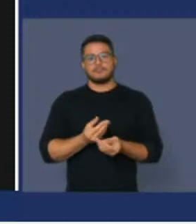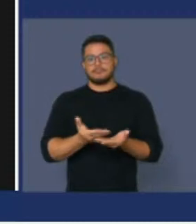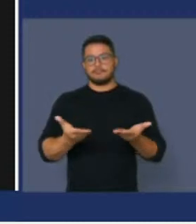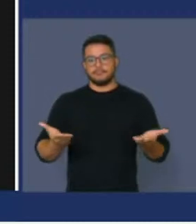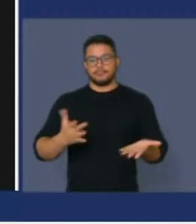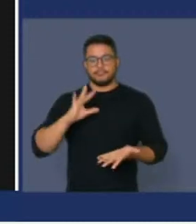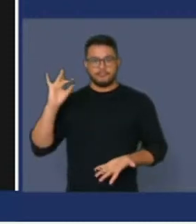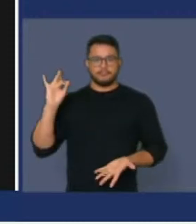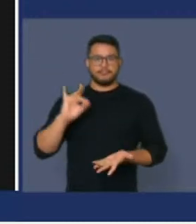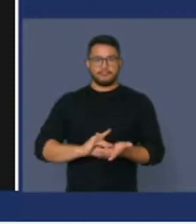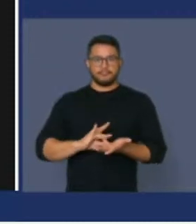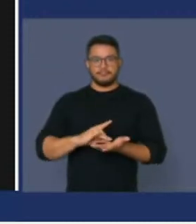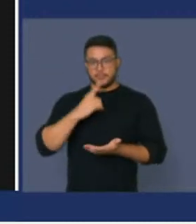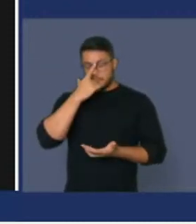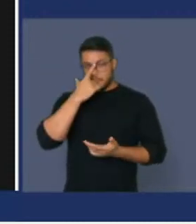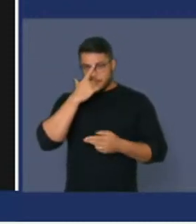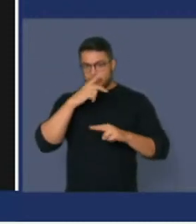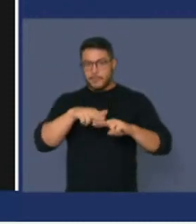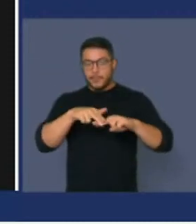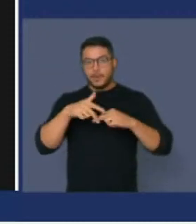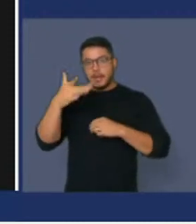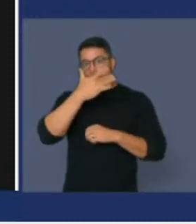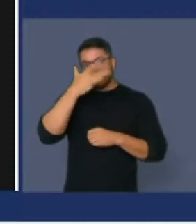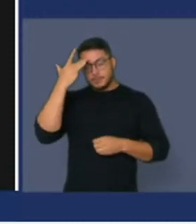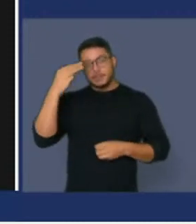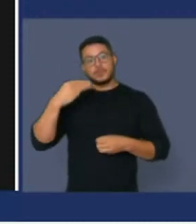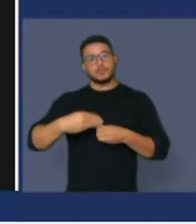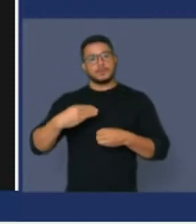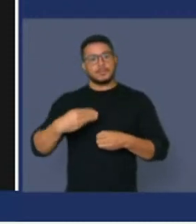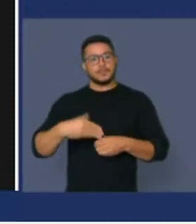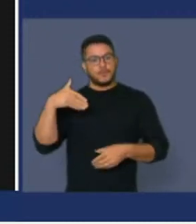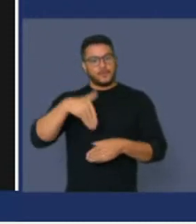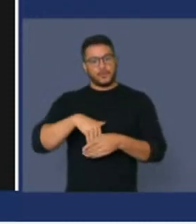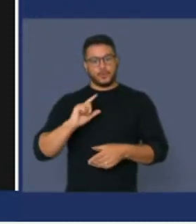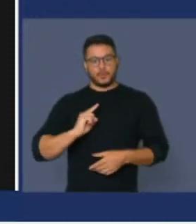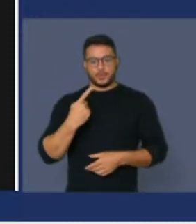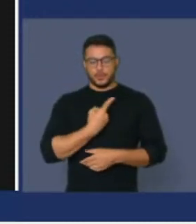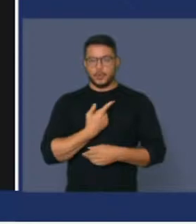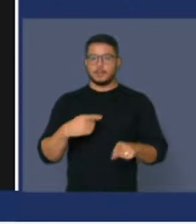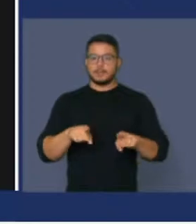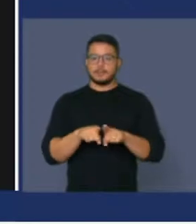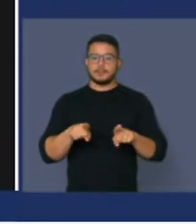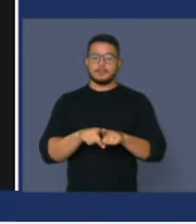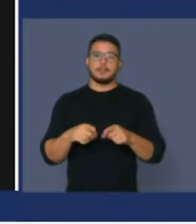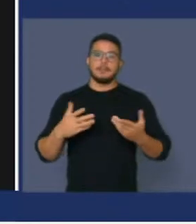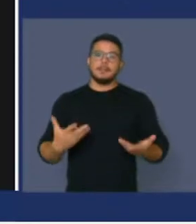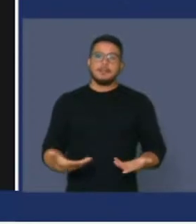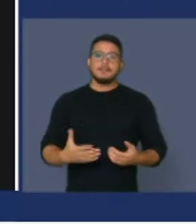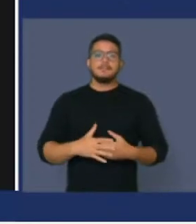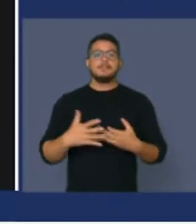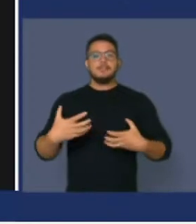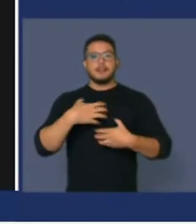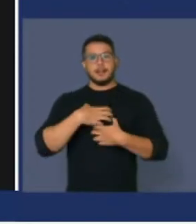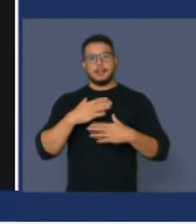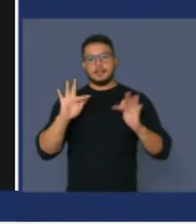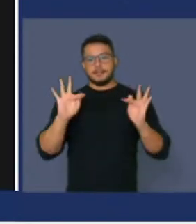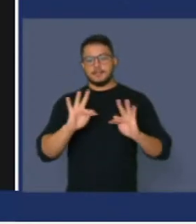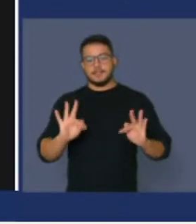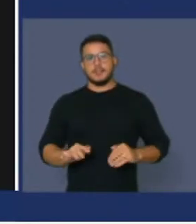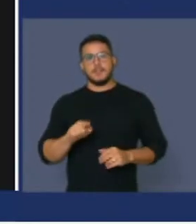ALEGRIA DE VÊ-LO AÍ DE NOVO, LHE TENHO EM ALTO CONCEITO NUMA NOITE HISTÓRICA PODE TER CERTEZA QUE HOJE MAIS UMA VEZ ESSE PARLAMENTO QUE TEM